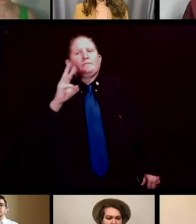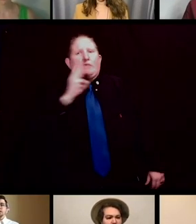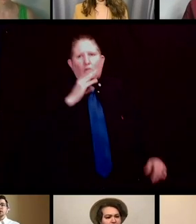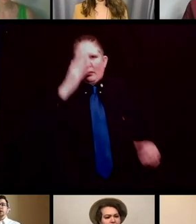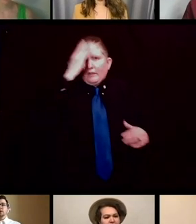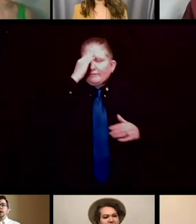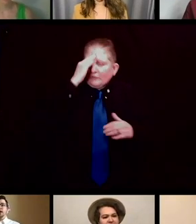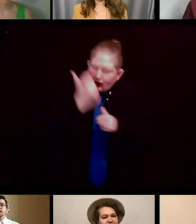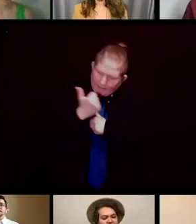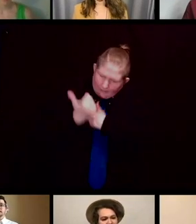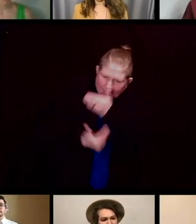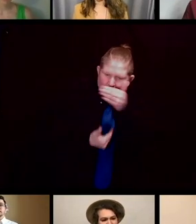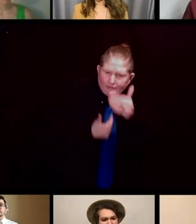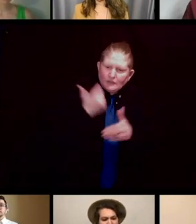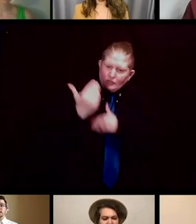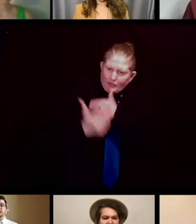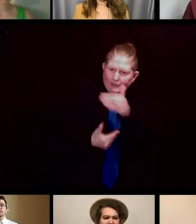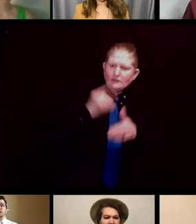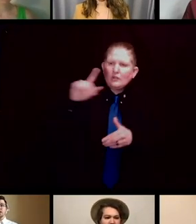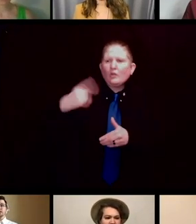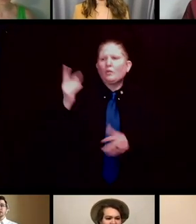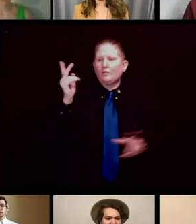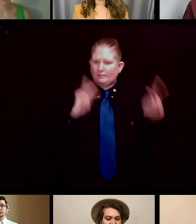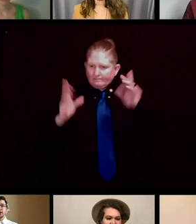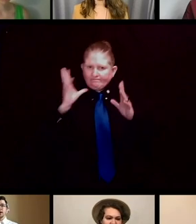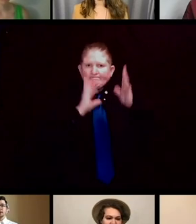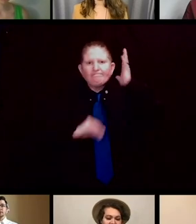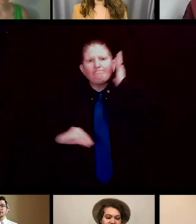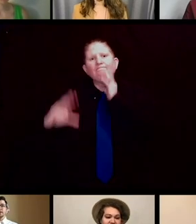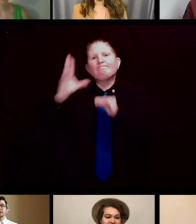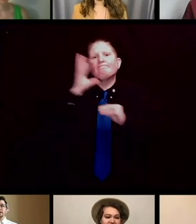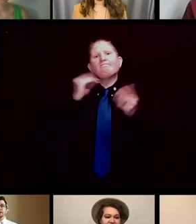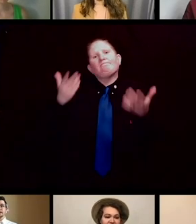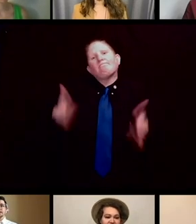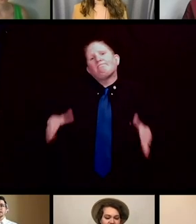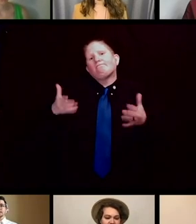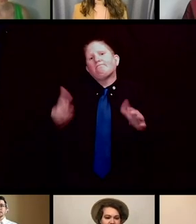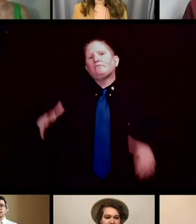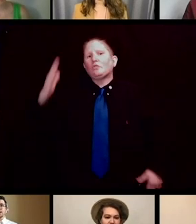Conozco la gracia, la gracia que solo conocen las cosas difíciles